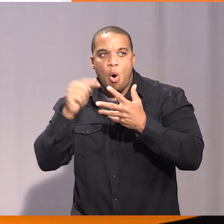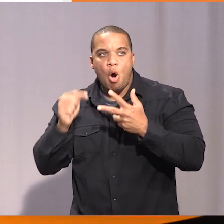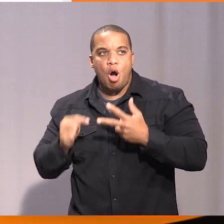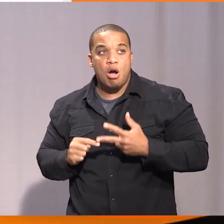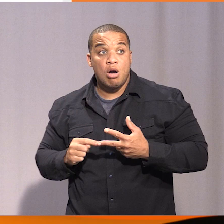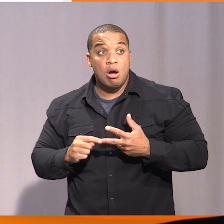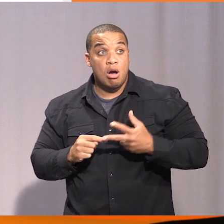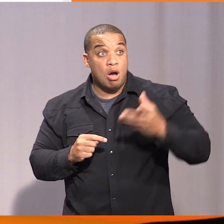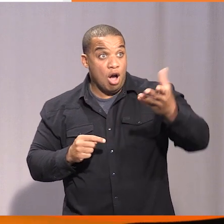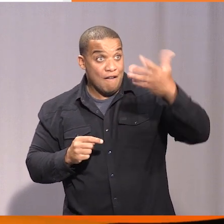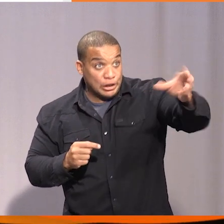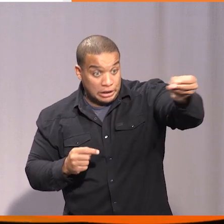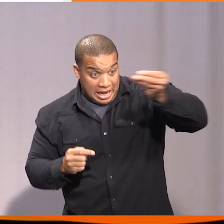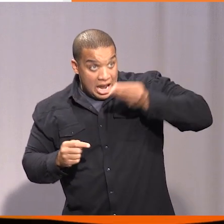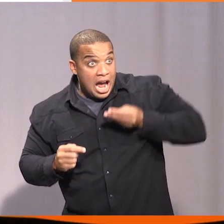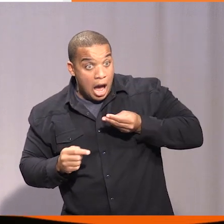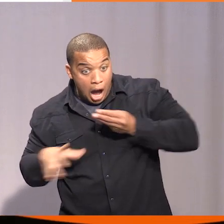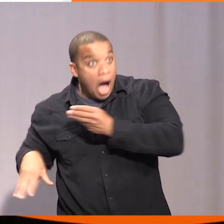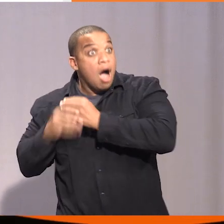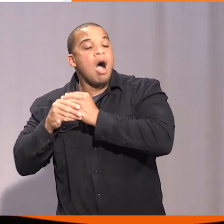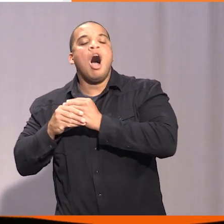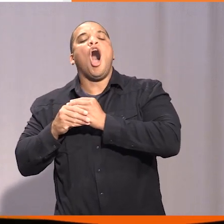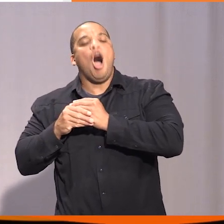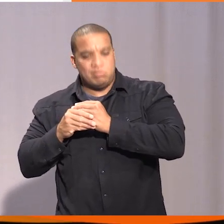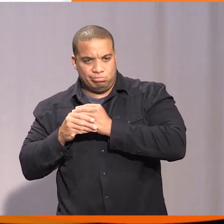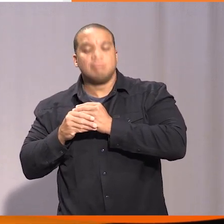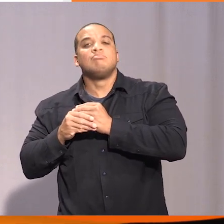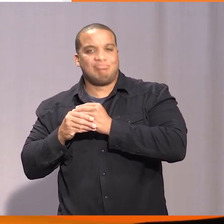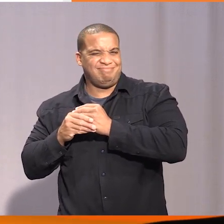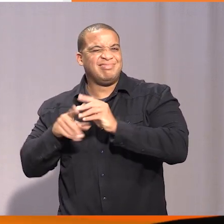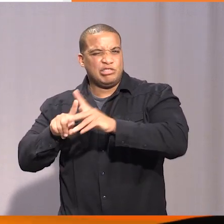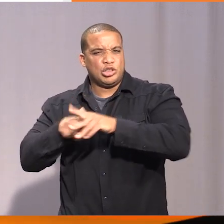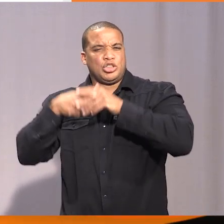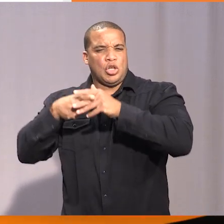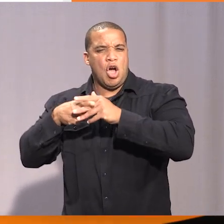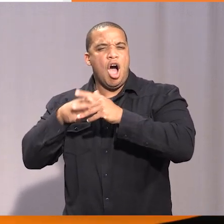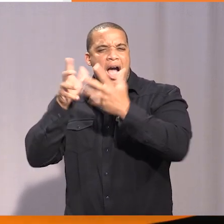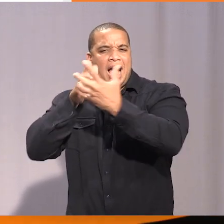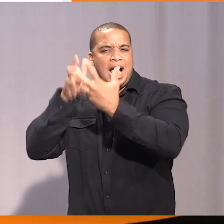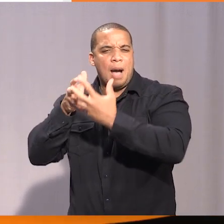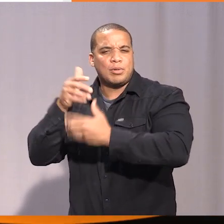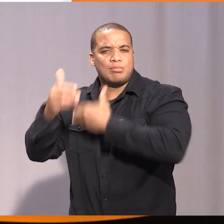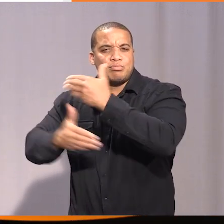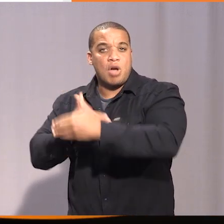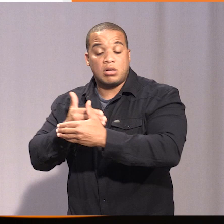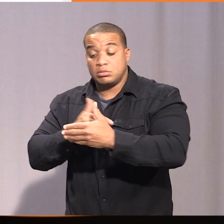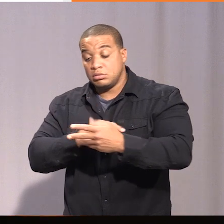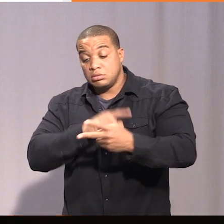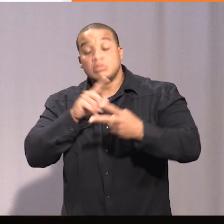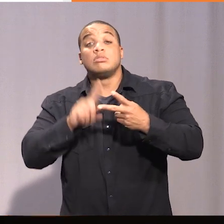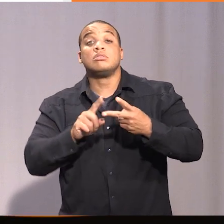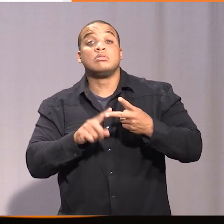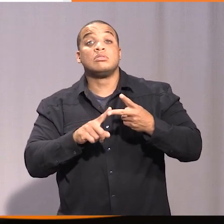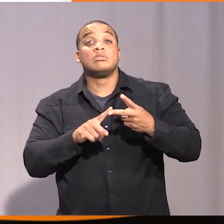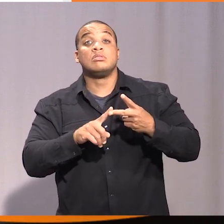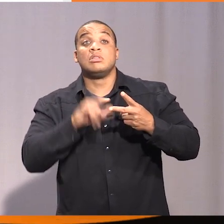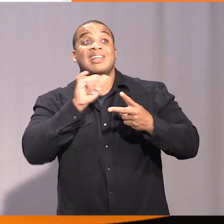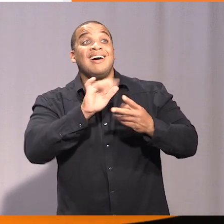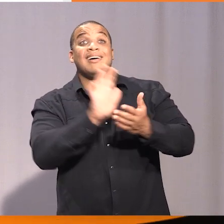adaptaciones. La segunda posibilidad, la documentación enviada se considera adecuado, y recibirán una carta de elegibilidad en su